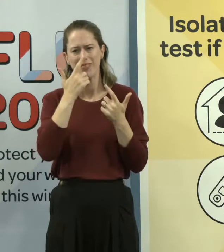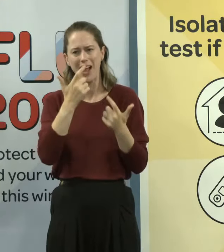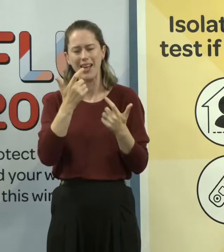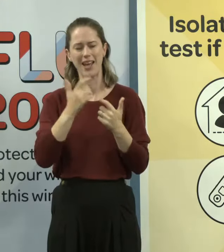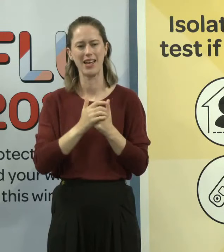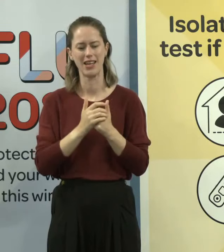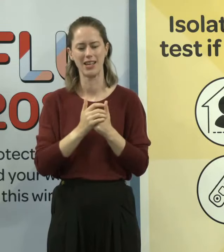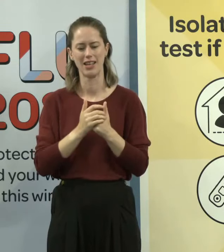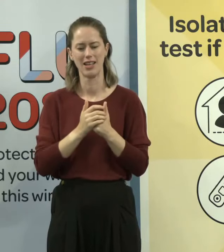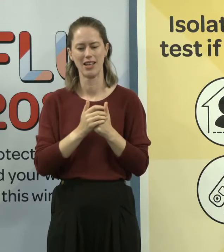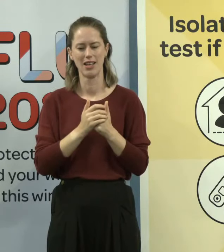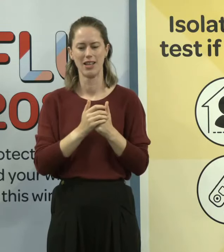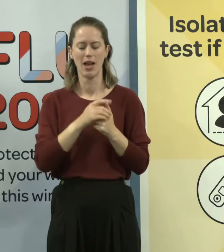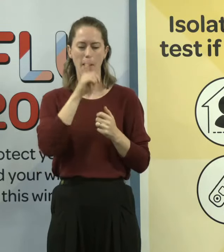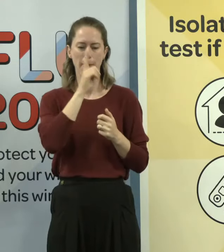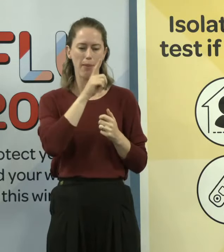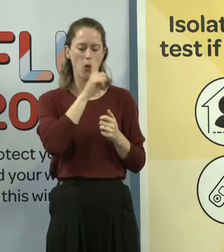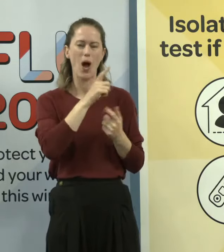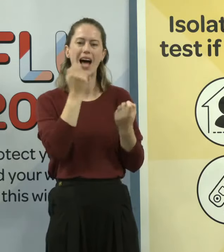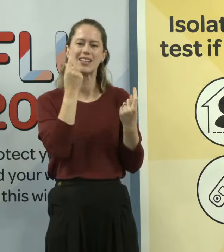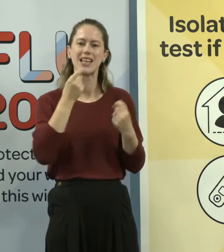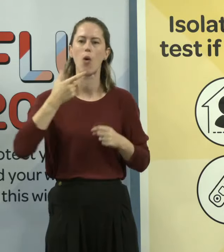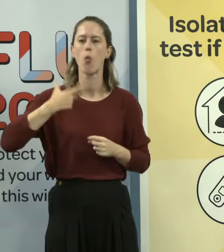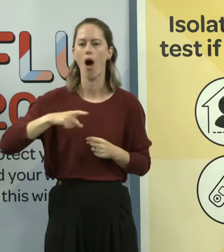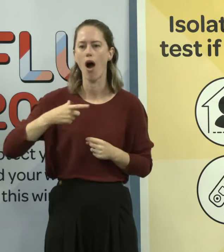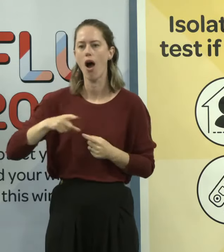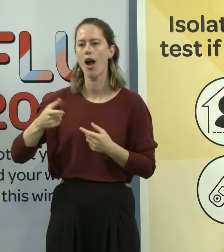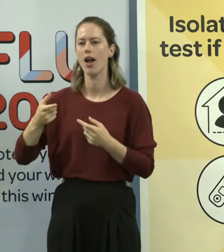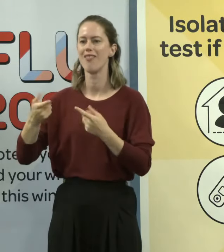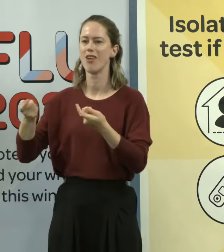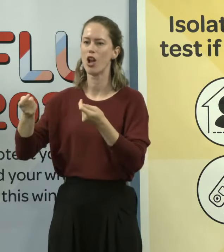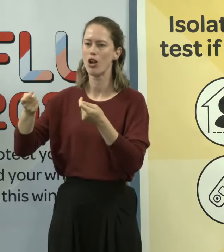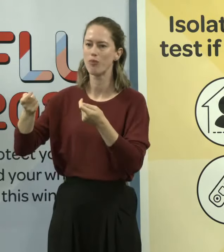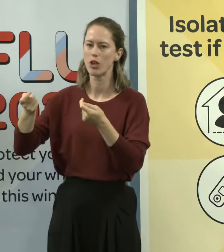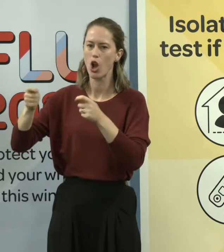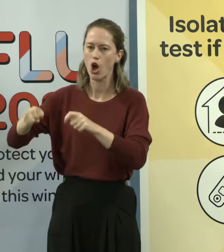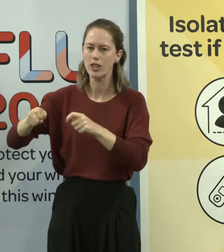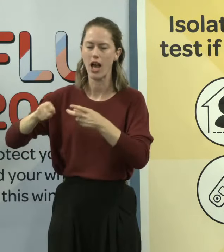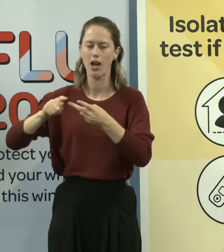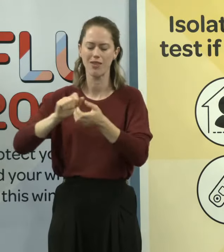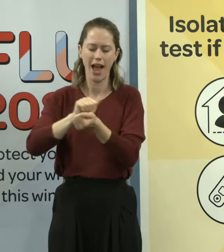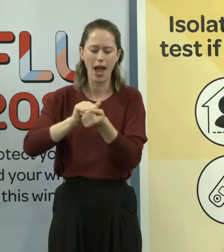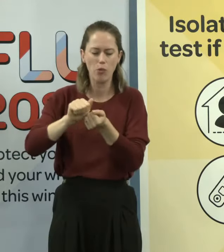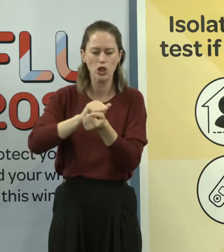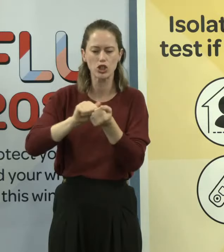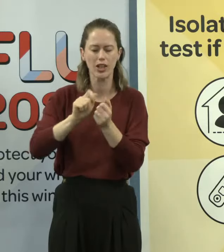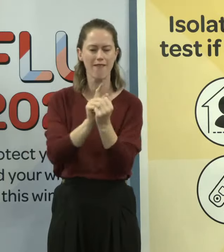whakamua ki te whai me te whakamatautau. Ka nui te